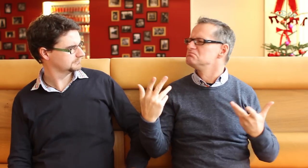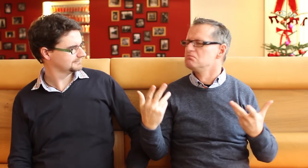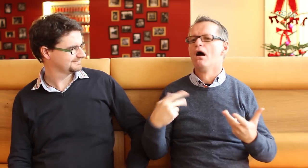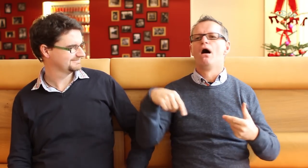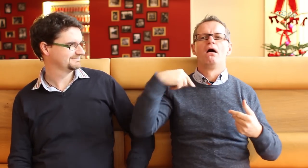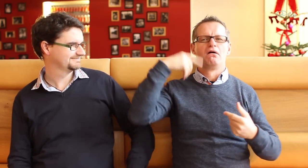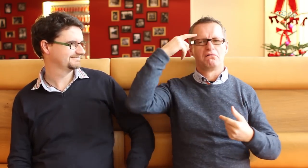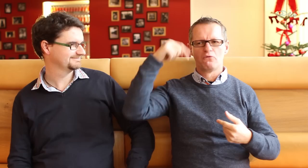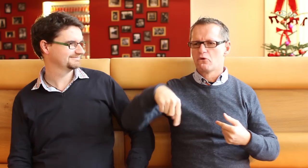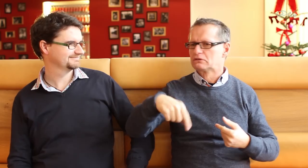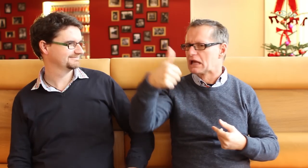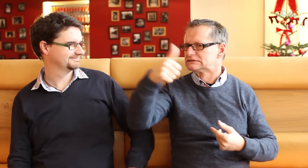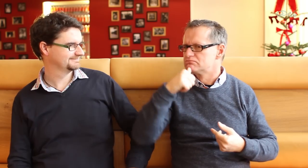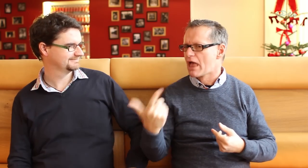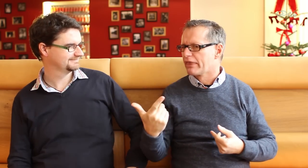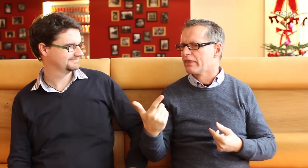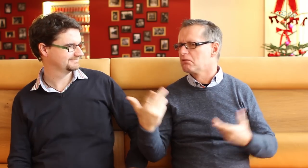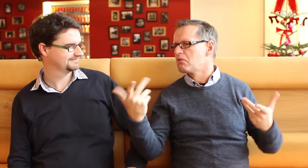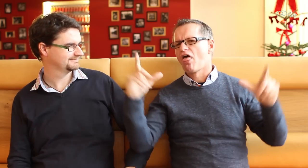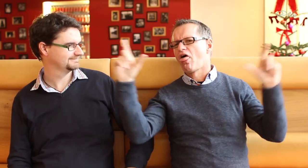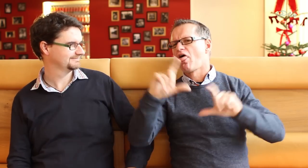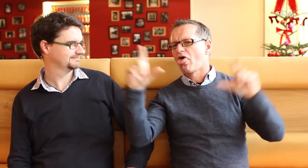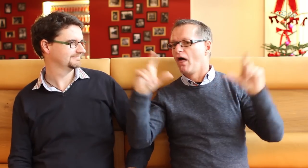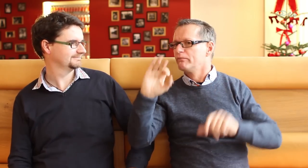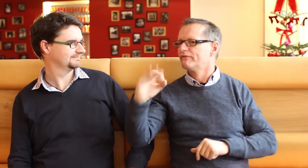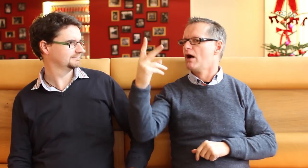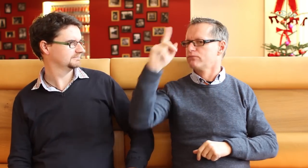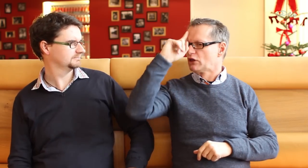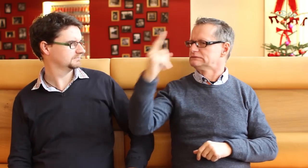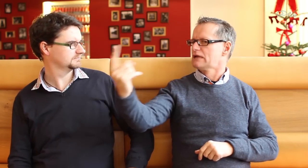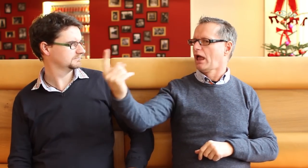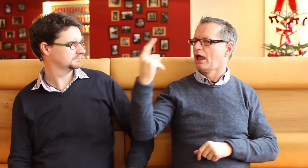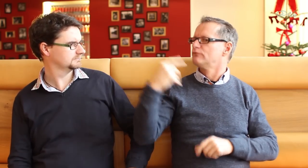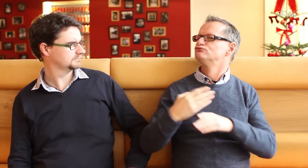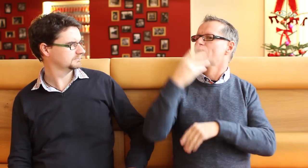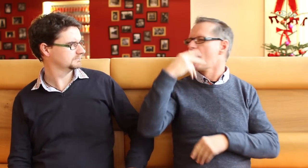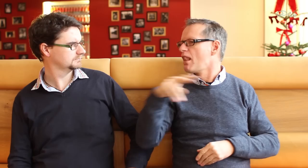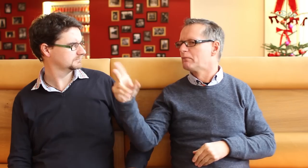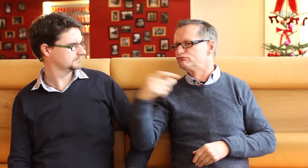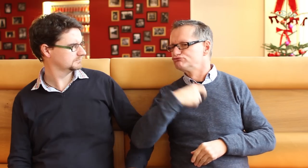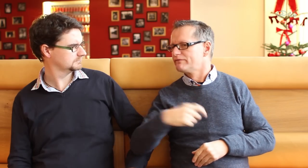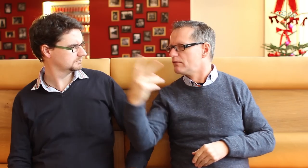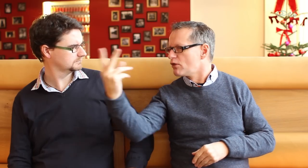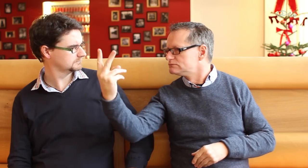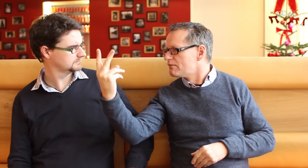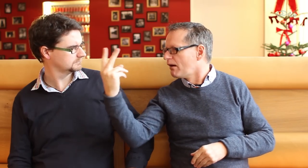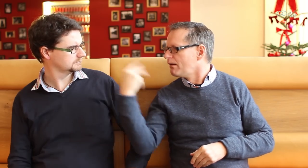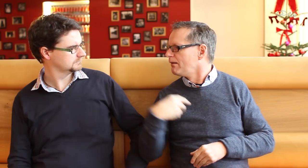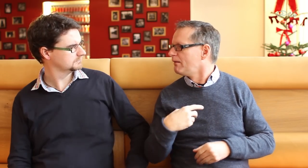Ich überlegte: Ist heute der 1. Mai? Feiern die Leute? Plötzlich kamen zwei Polizisten. Sie liefen vorbei, also Polizisten und der Schaffner.